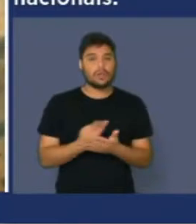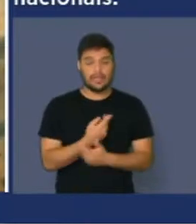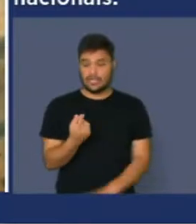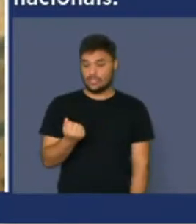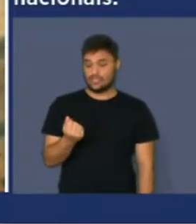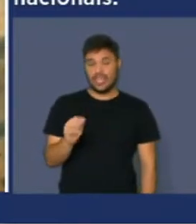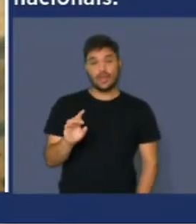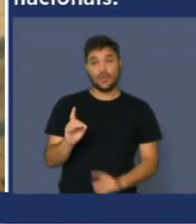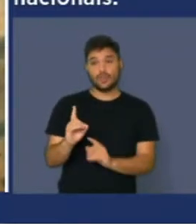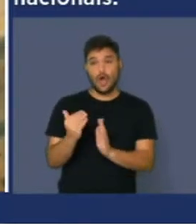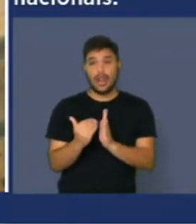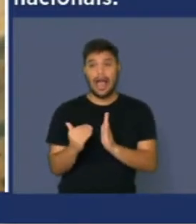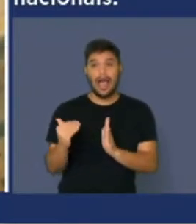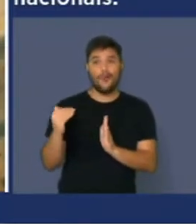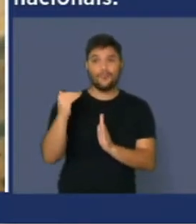E O LÍDER MARCELO FREIXO COLOCOU DE MANEIRA EXEMPLAR